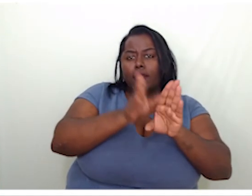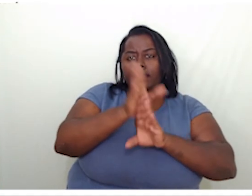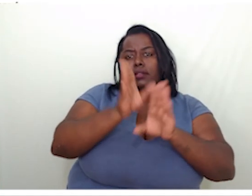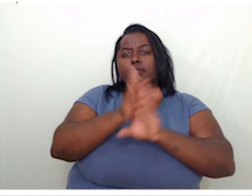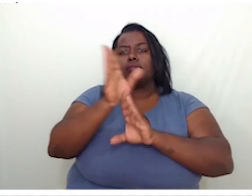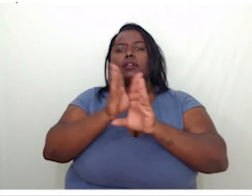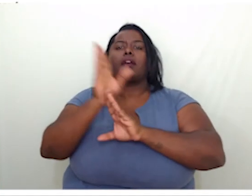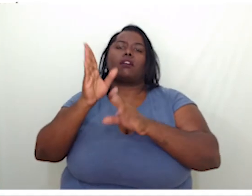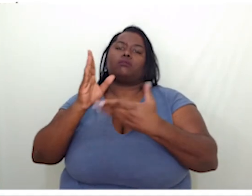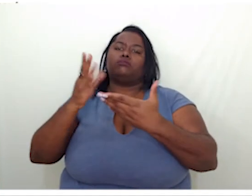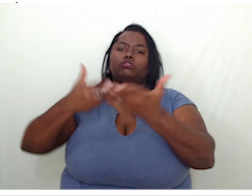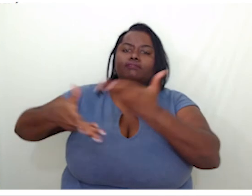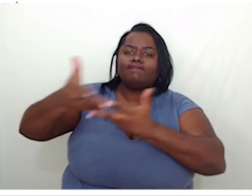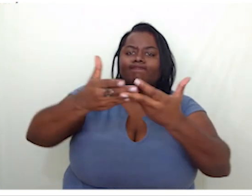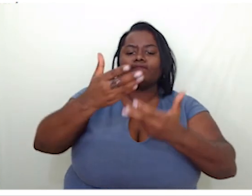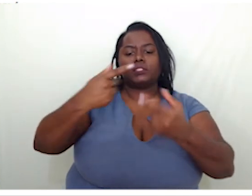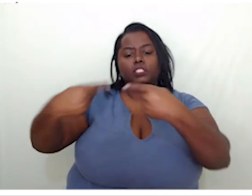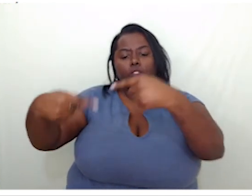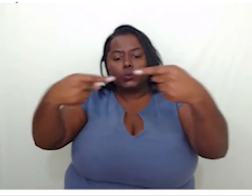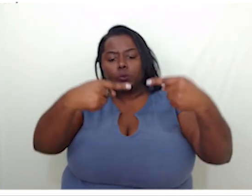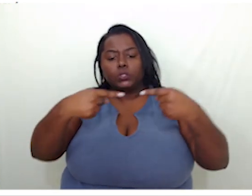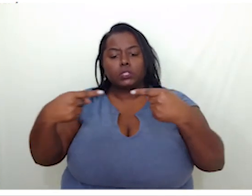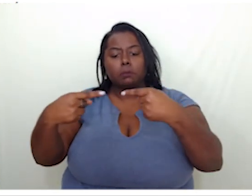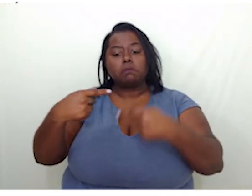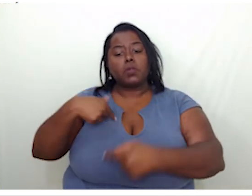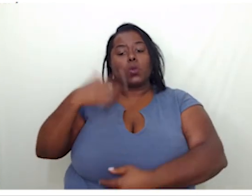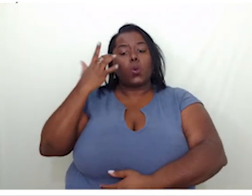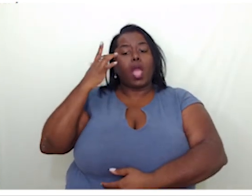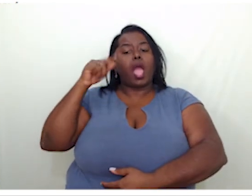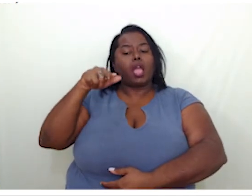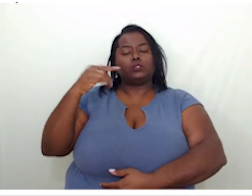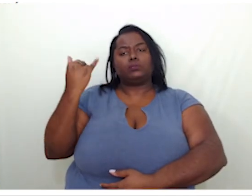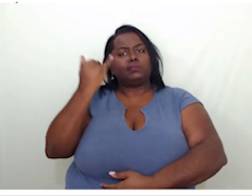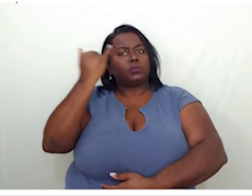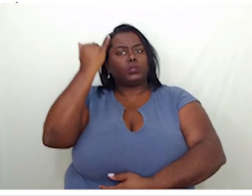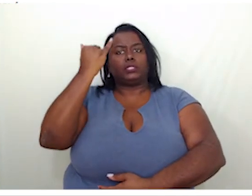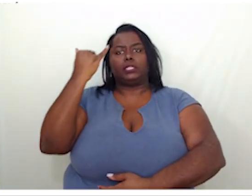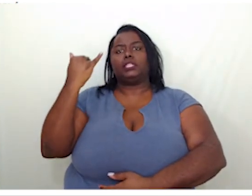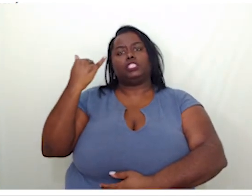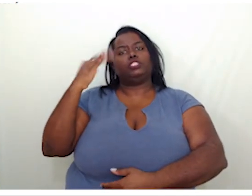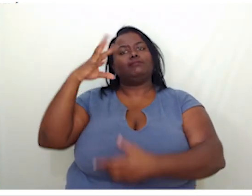Esas son las referencias que he utilizado en la presentación